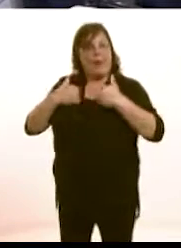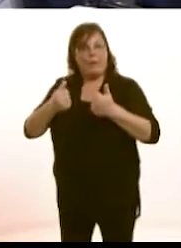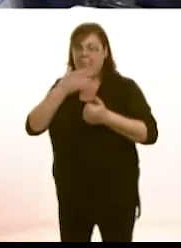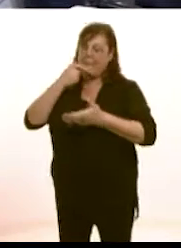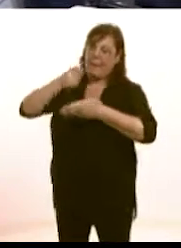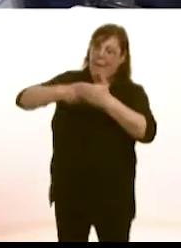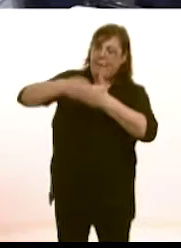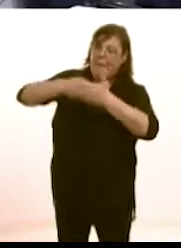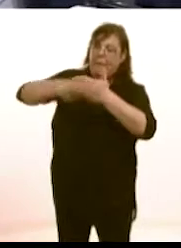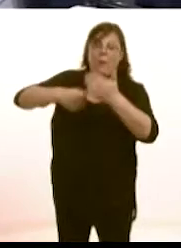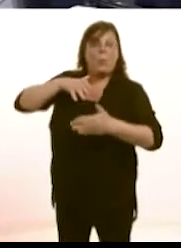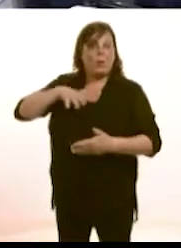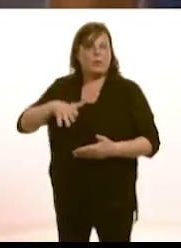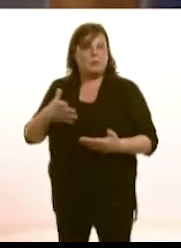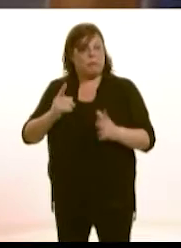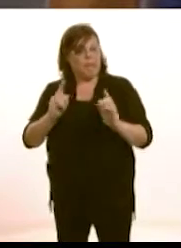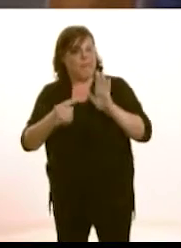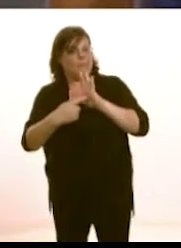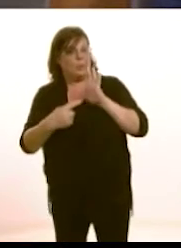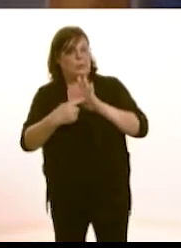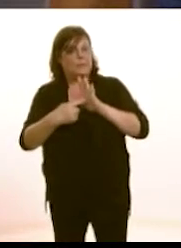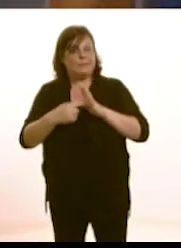Mae hynnyín rhywbeth, wrth gwrs, syín dod o dan y CAP.